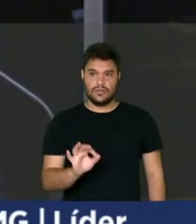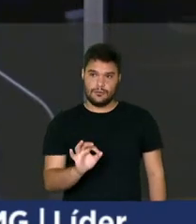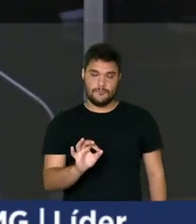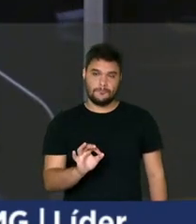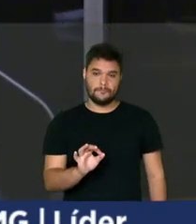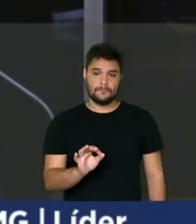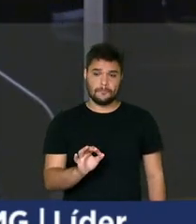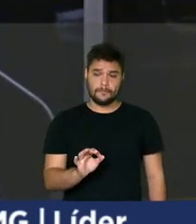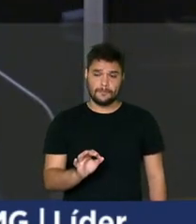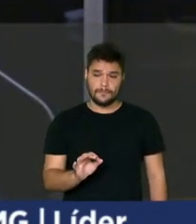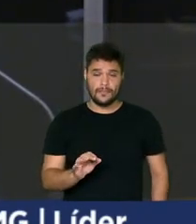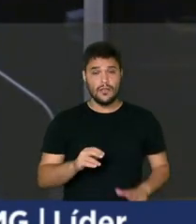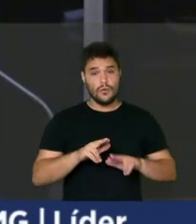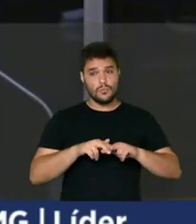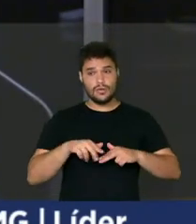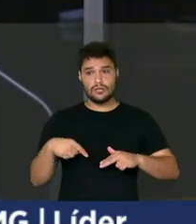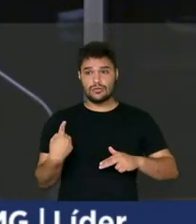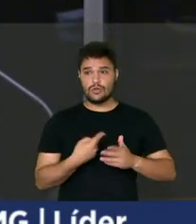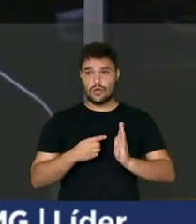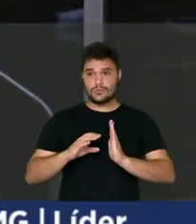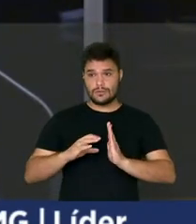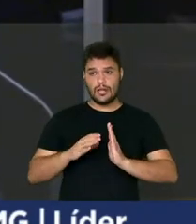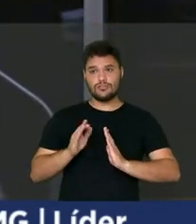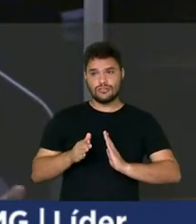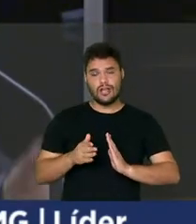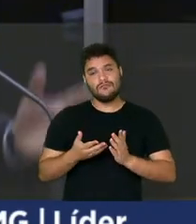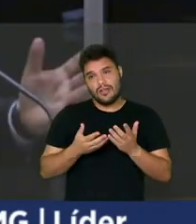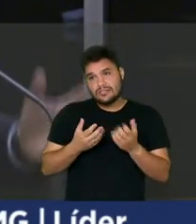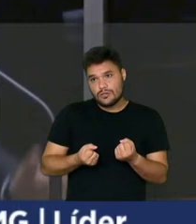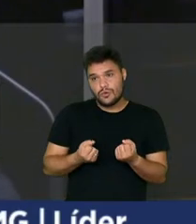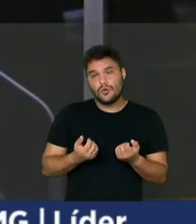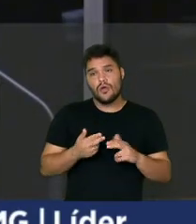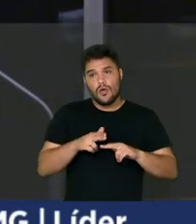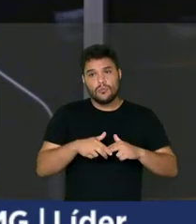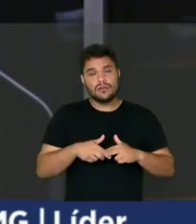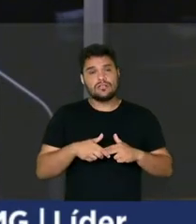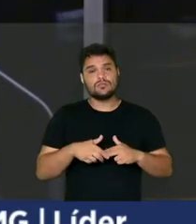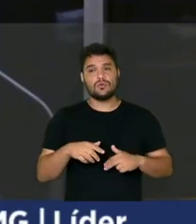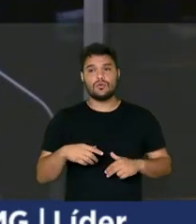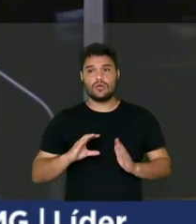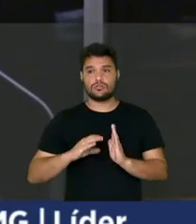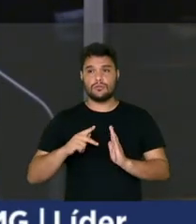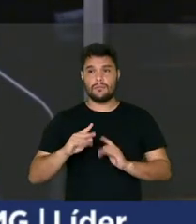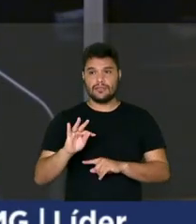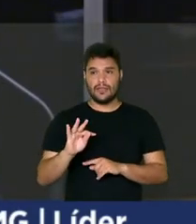PERCENTUAL DE 5%. ENTÃO TENDO EM VISTA QUE A NOSSA BANCADA JÁ FOI ATENDIDA NESSE PEDIDO, NÓS VAMOS AQUI ENTÃO RETIRAR